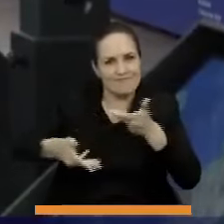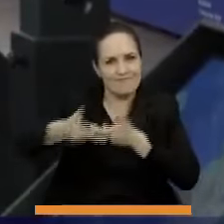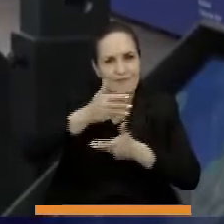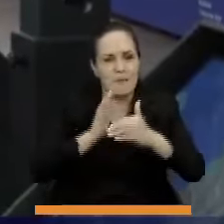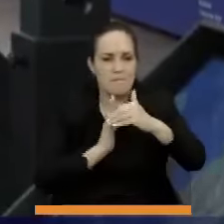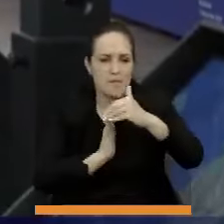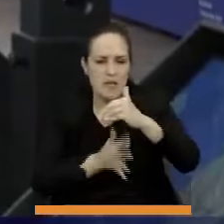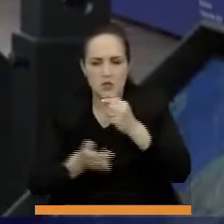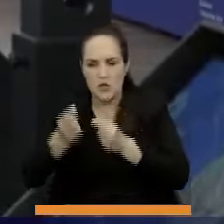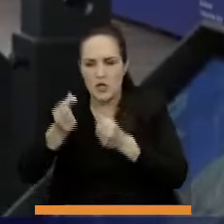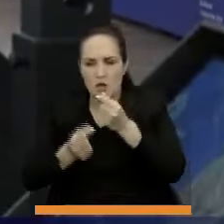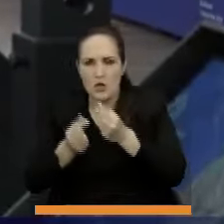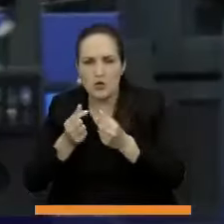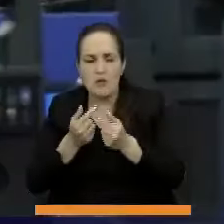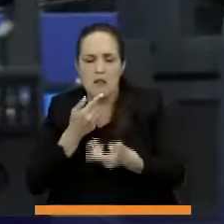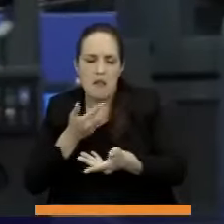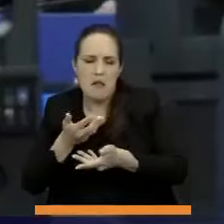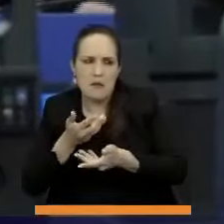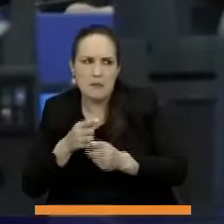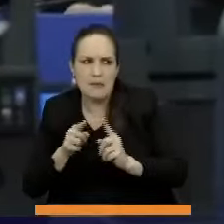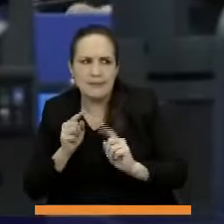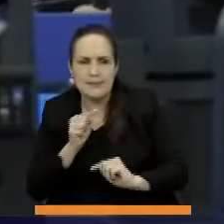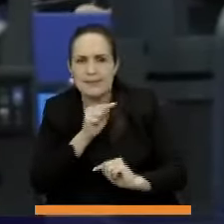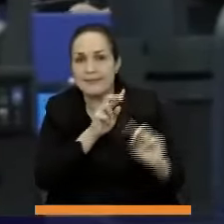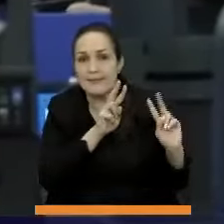INVITADOS DISCUTIERON SOBRE LA SEGURIDAD DE LA DEFENSA,